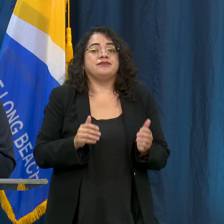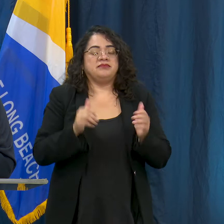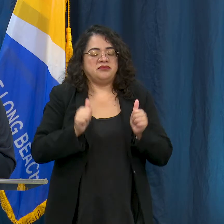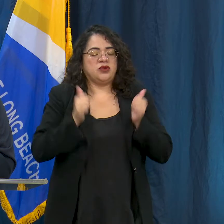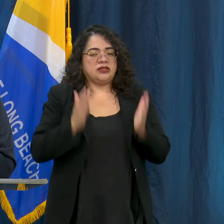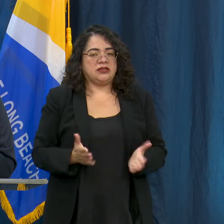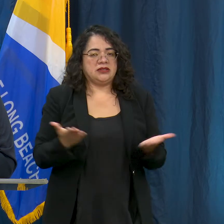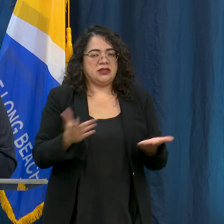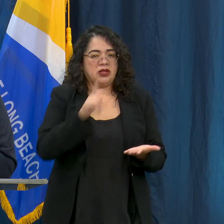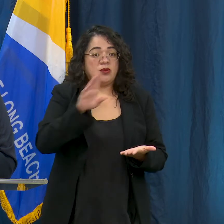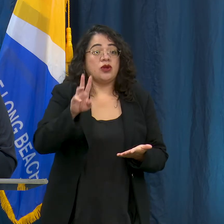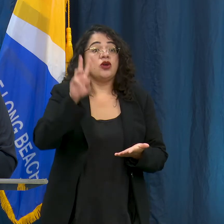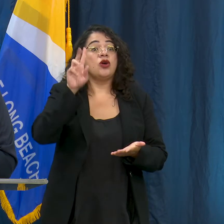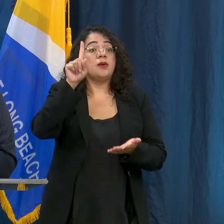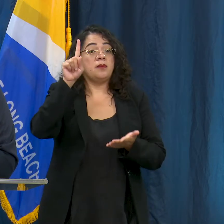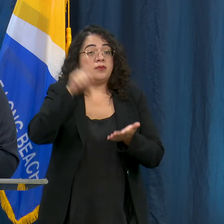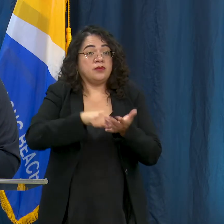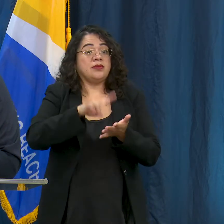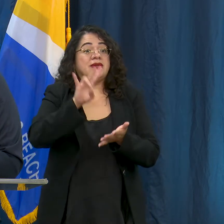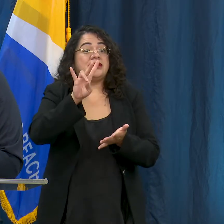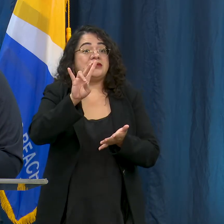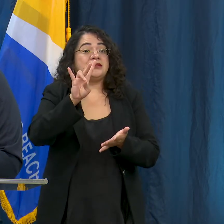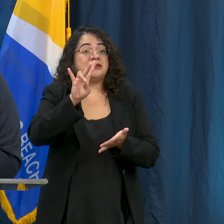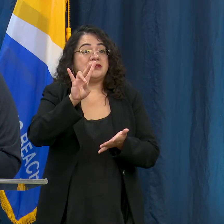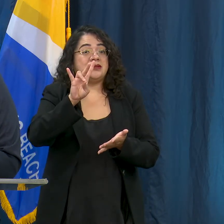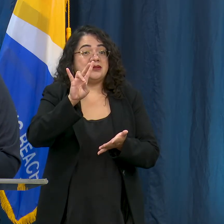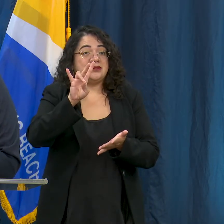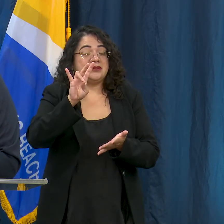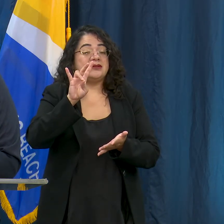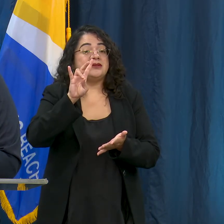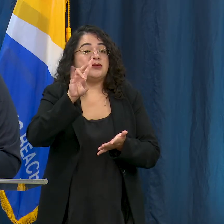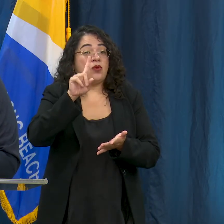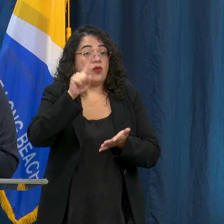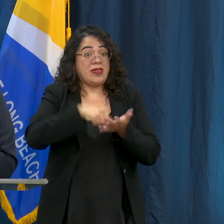tight race personas sayin recupera doe inform ahmo's que hemos perdido asiento